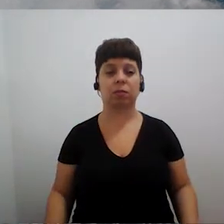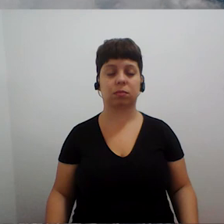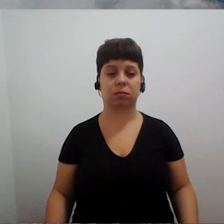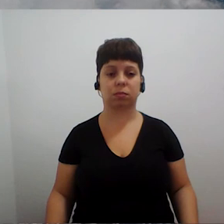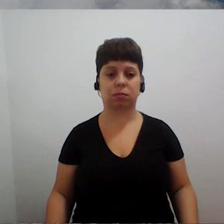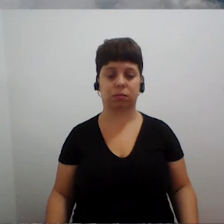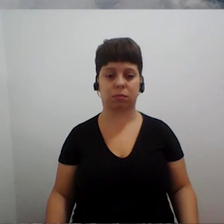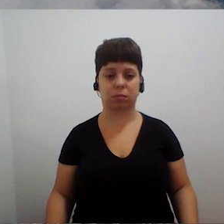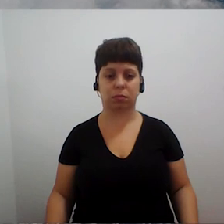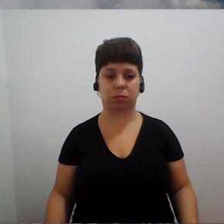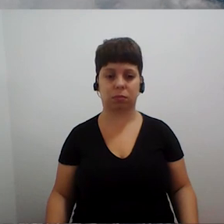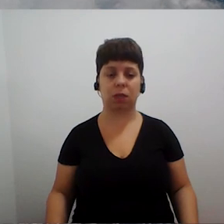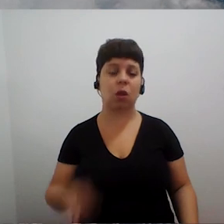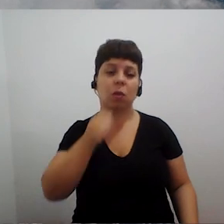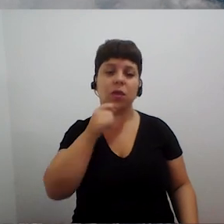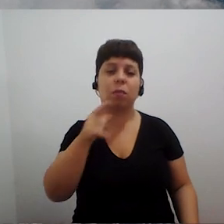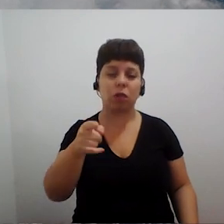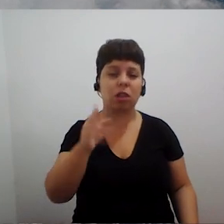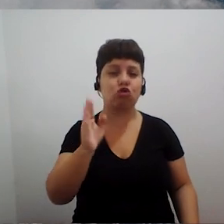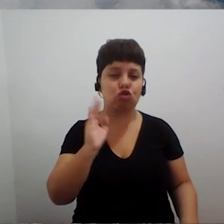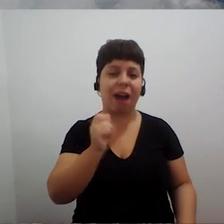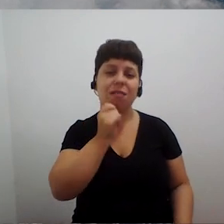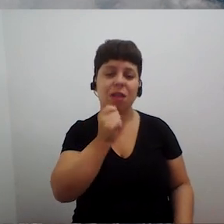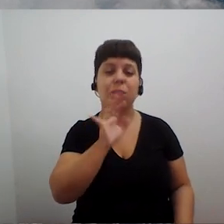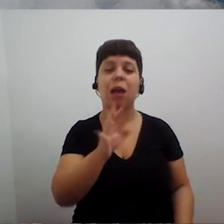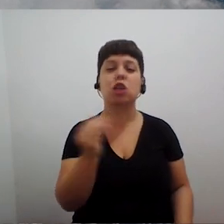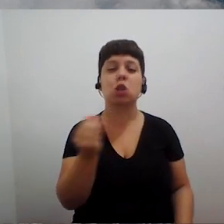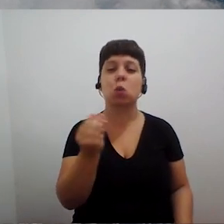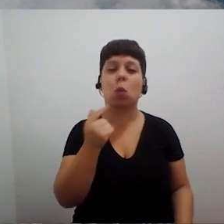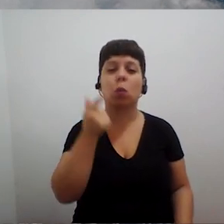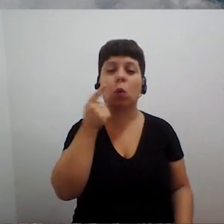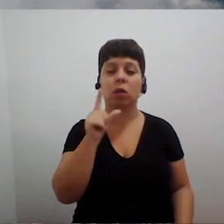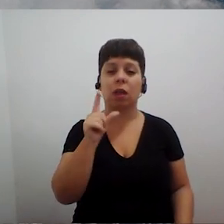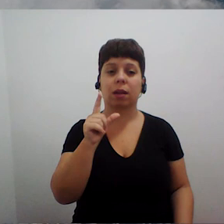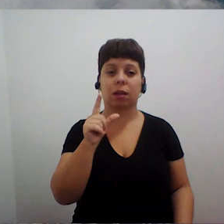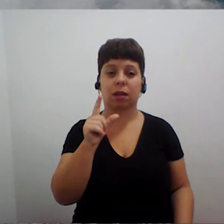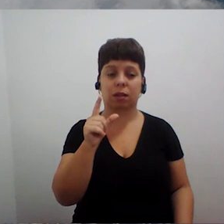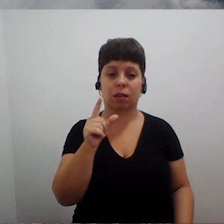pegando um pouco os exemplos que a senhora trouxe mas como a gente pode fazer com que o oceano